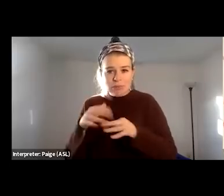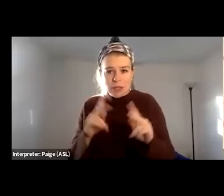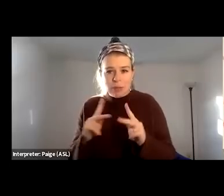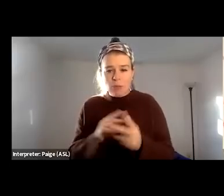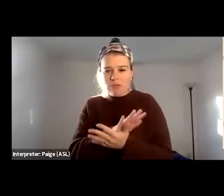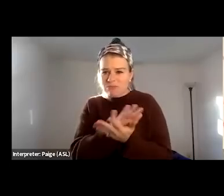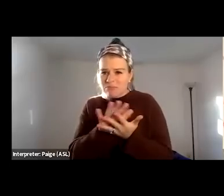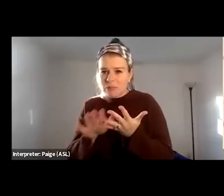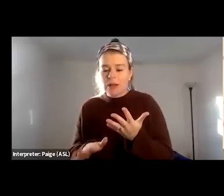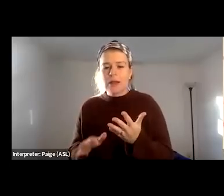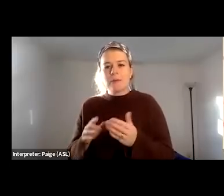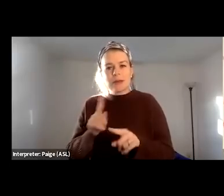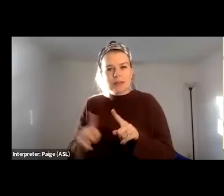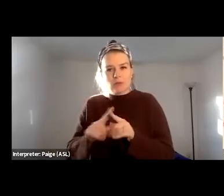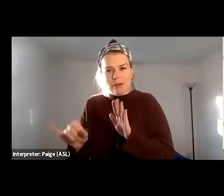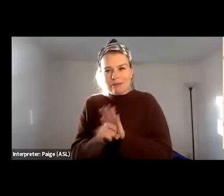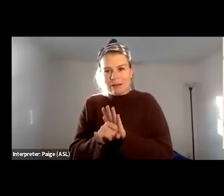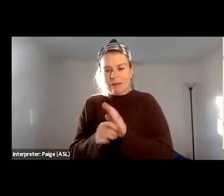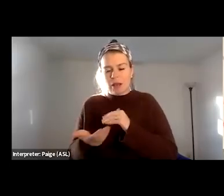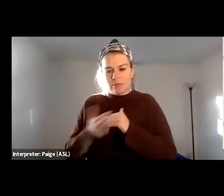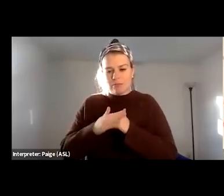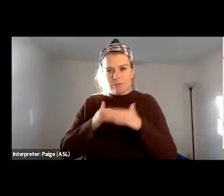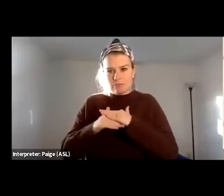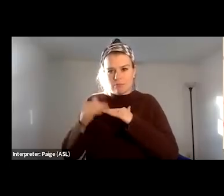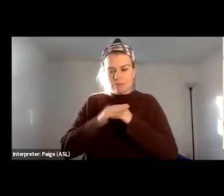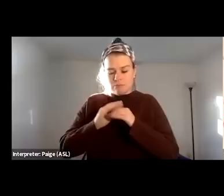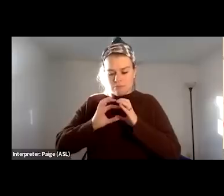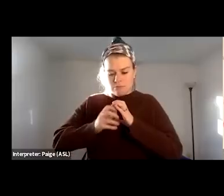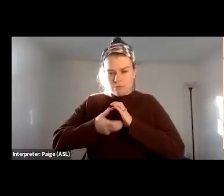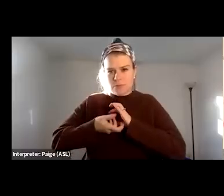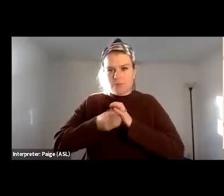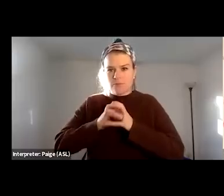de estigma y discriminación asociados con cada una de estas identidades y experiencias.